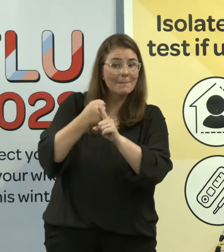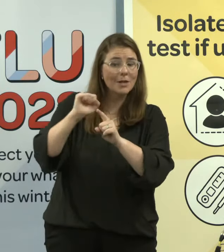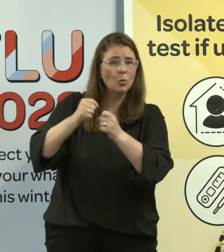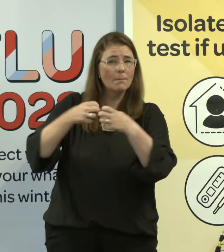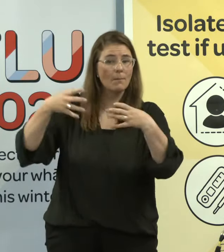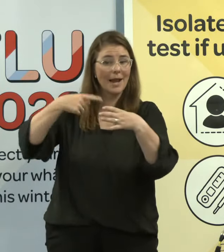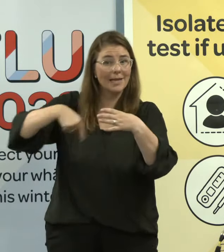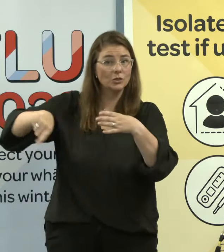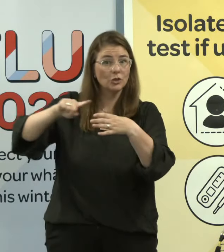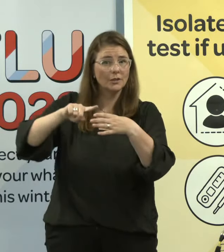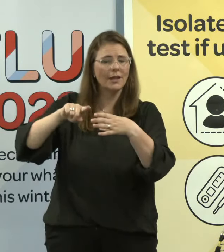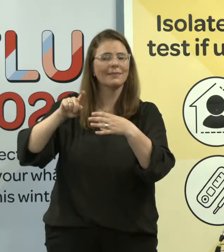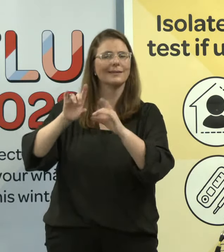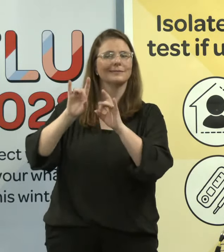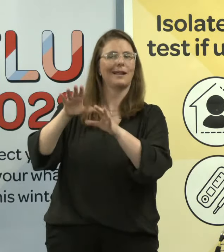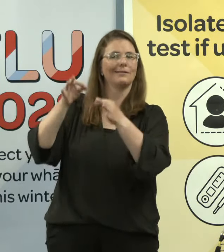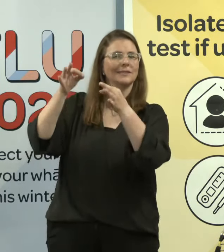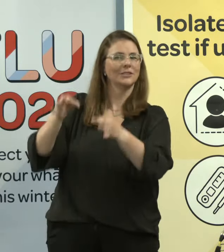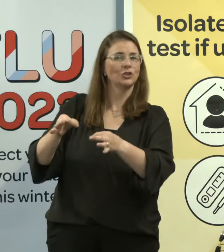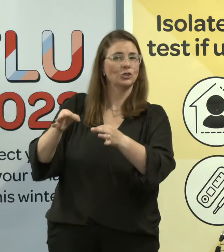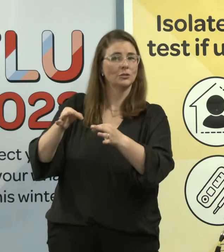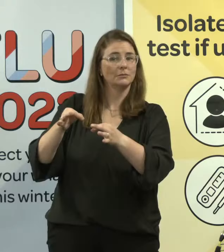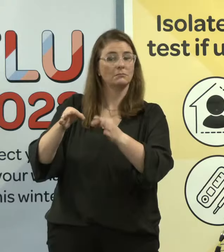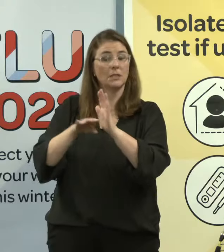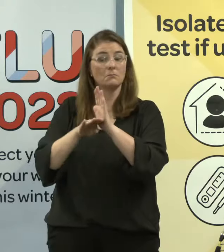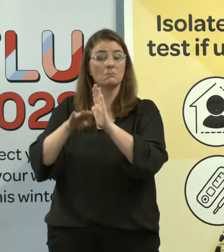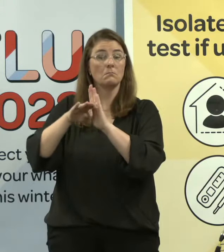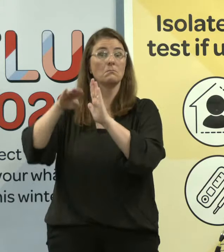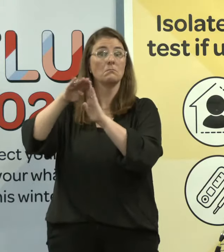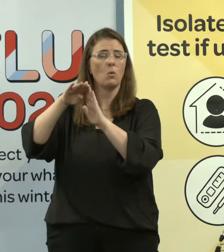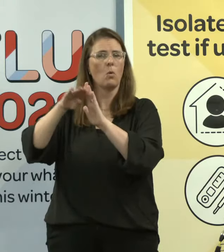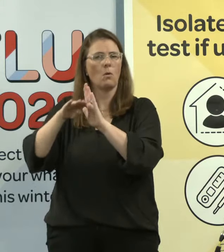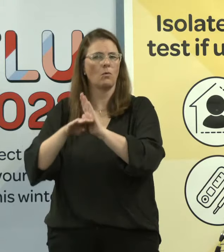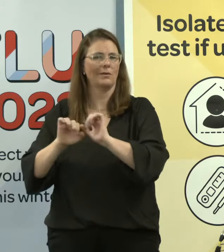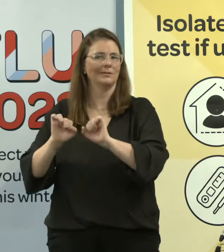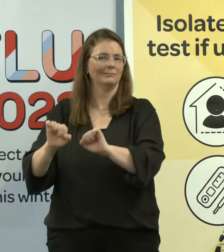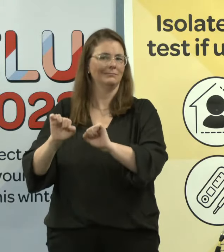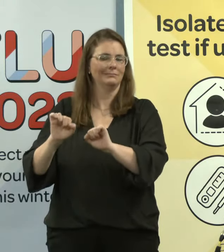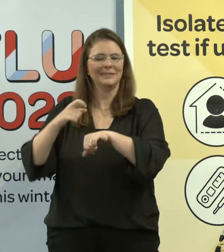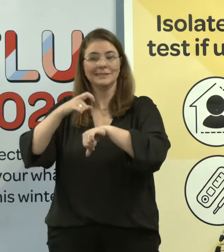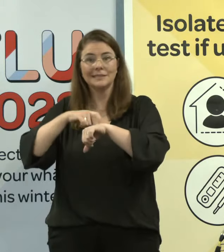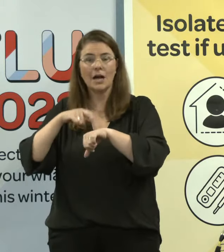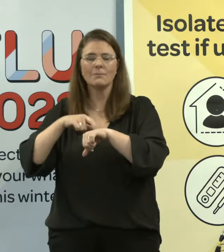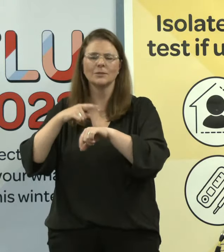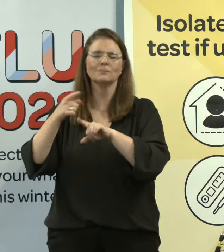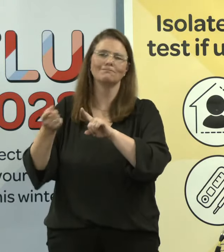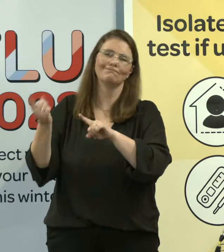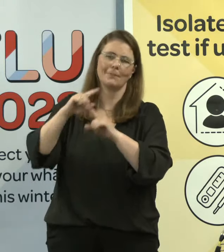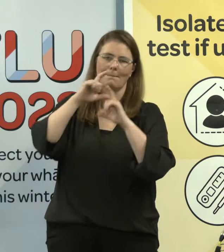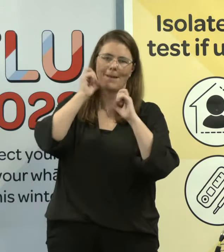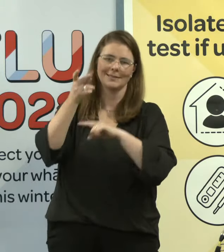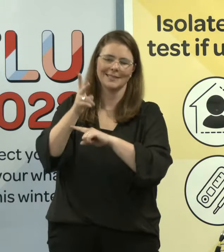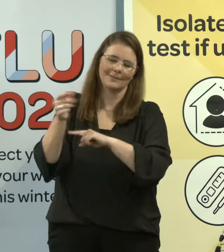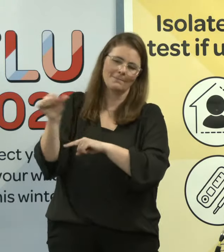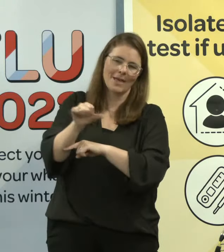kia nui ake te rohe te whakatau he aha te reiti o te mate o to